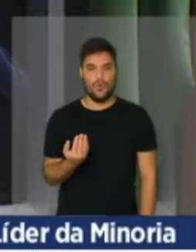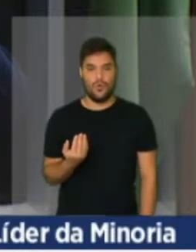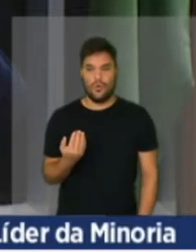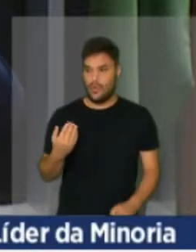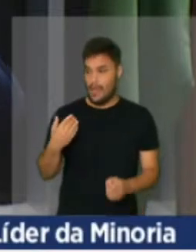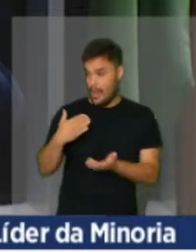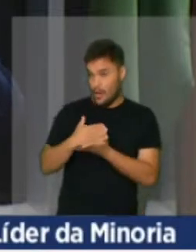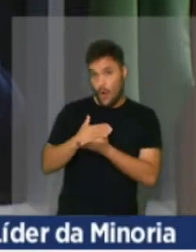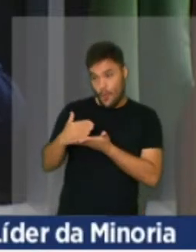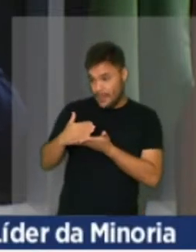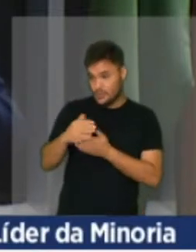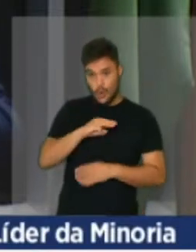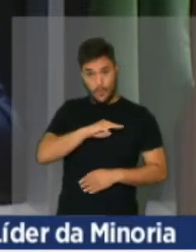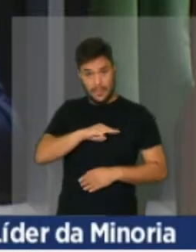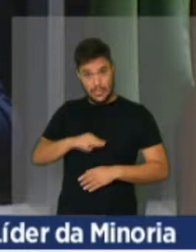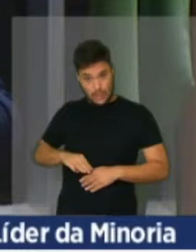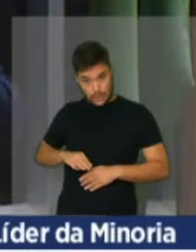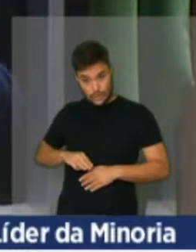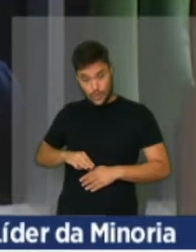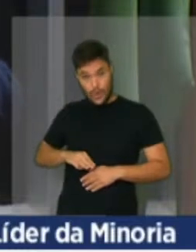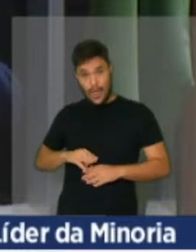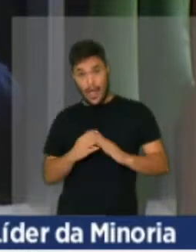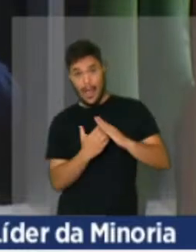INVESTIGAÇÃO. QUANTO A EMPRESA DELE LUCROU ANTES DELE SER MINISTRO QUANTO A EMPRESA